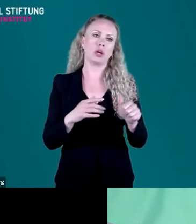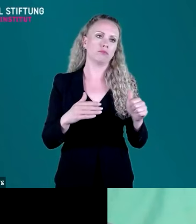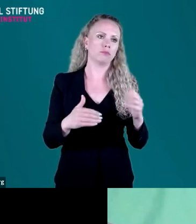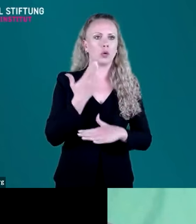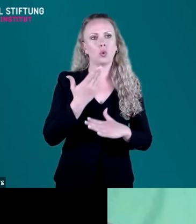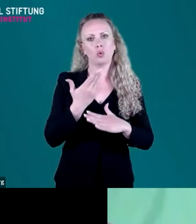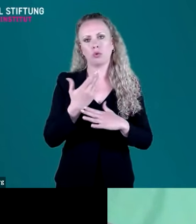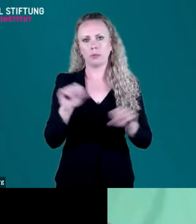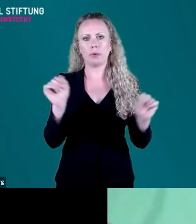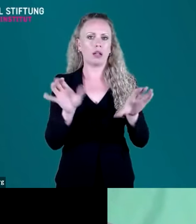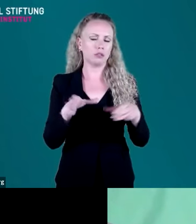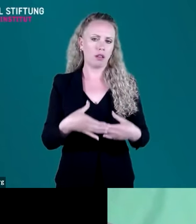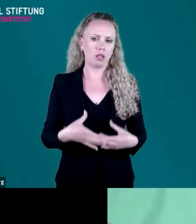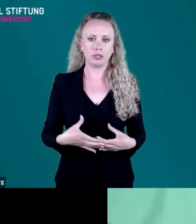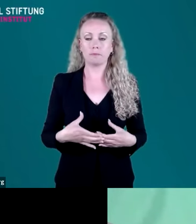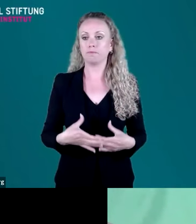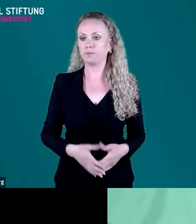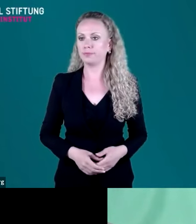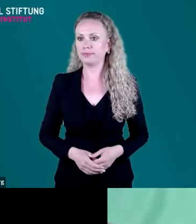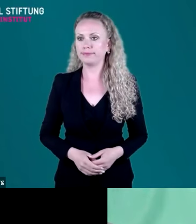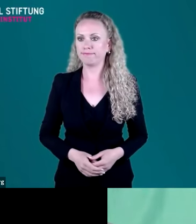Müssen wir gucken, ob das funktioniert.